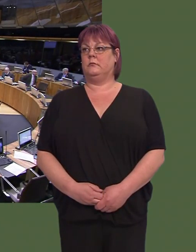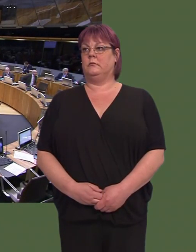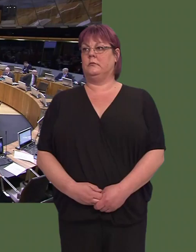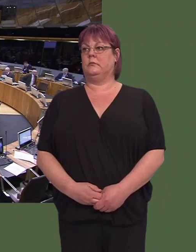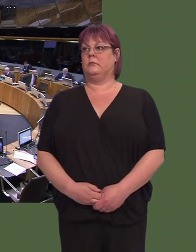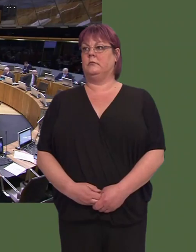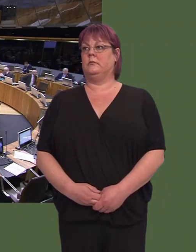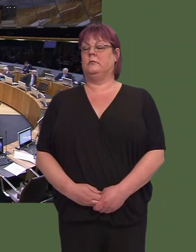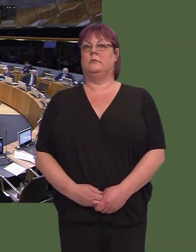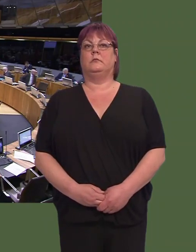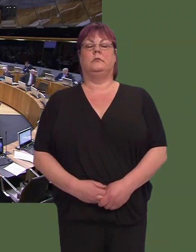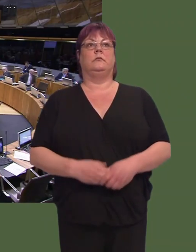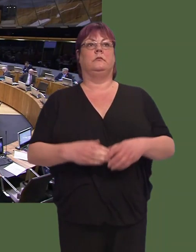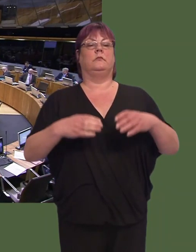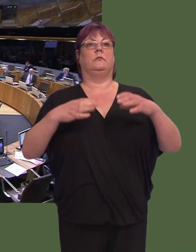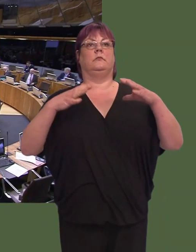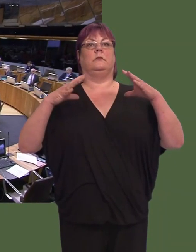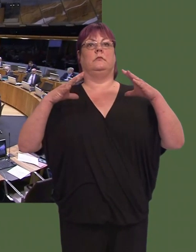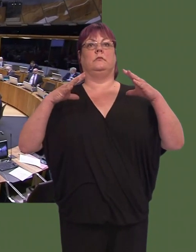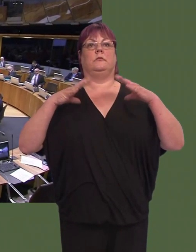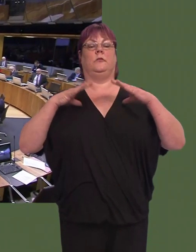FMQ_Verbatim Y Llywydd / The Llywydd: O dan Reol Sefydlog